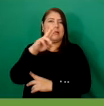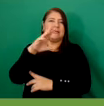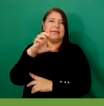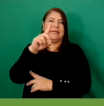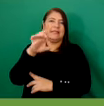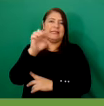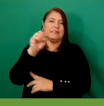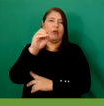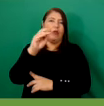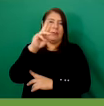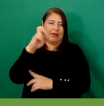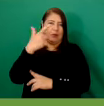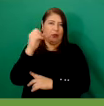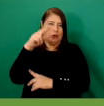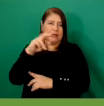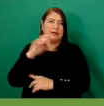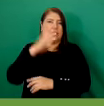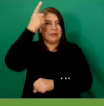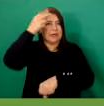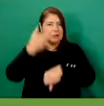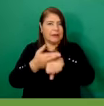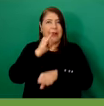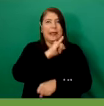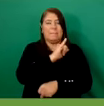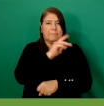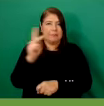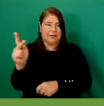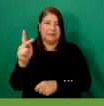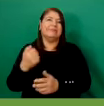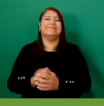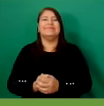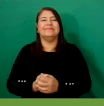Obregón, directora del Instituto Pedagógico para Problemas del Lenguaje, IPPLIAP.